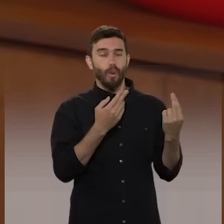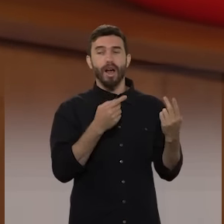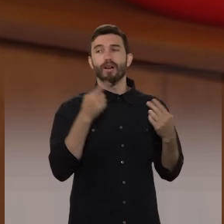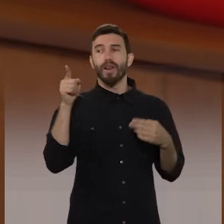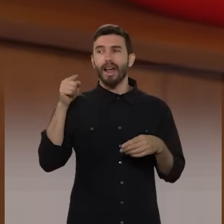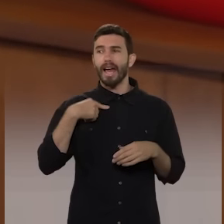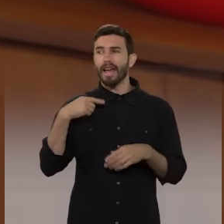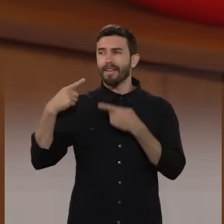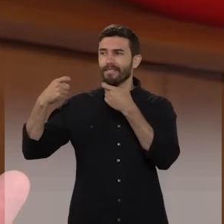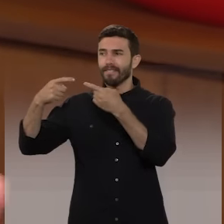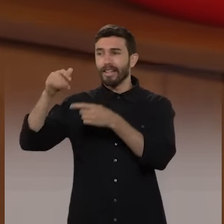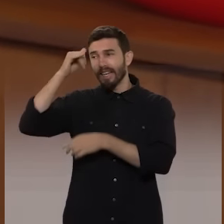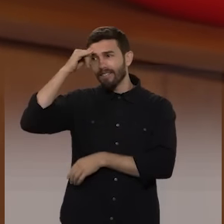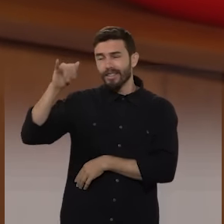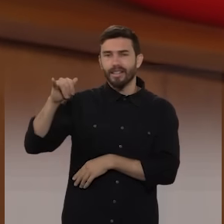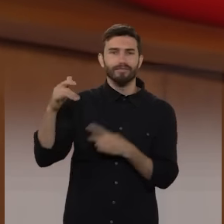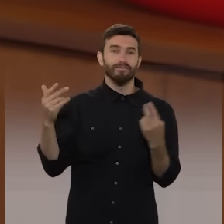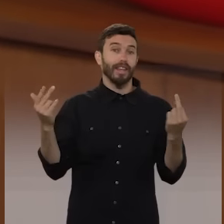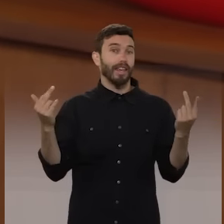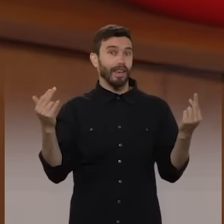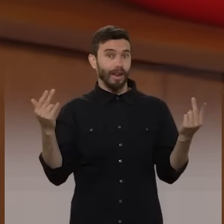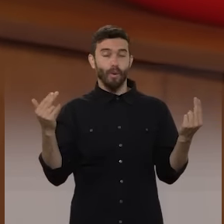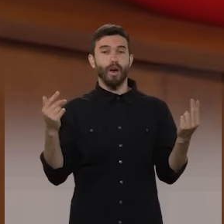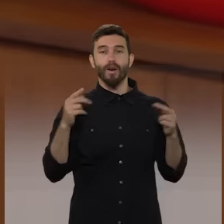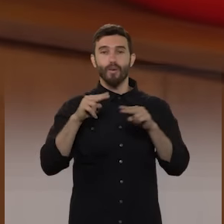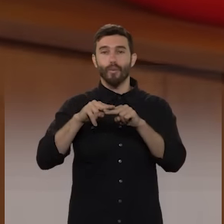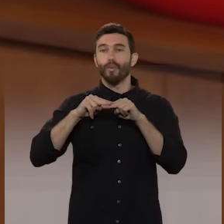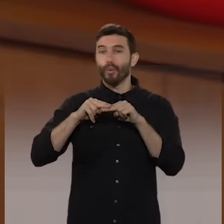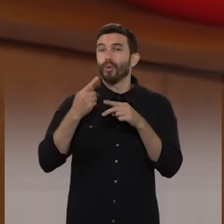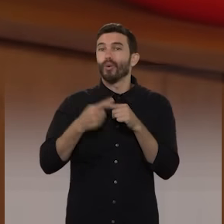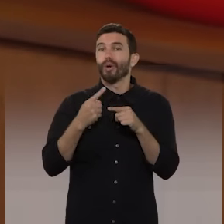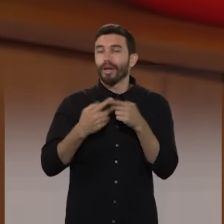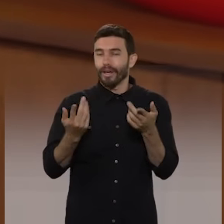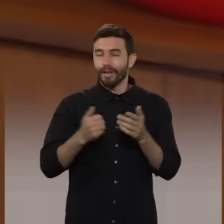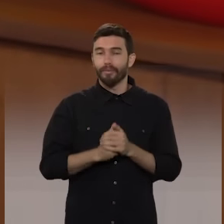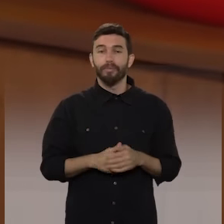Mas eu gosto muito disso, então, eu leio muitos livros de história, muitos documentários,